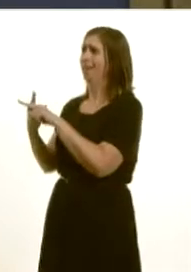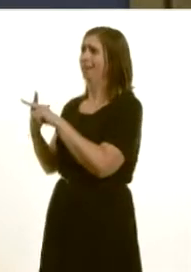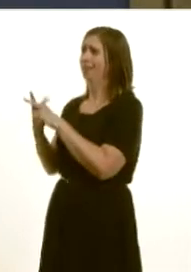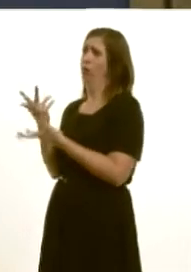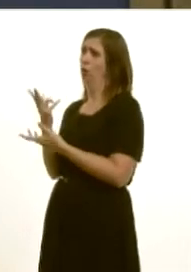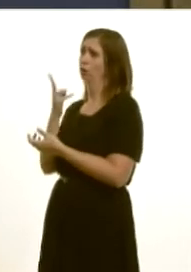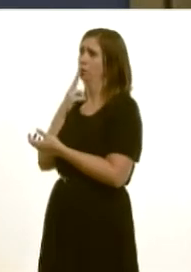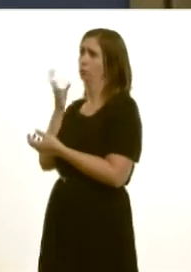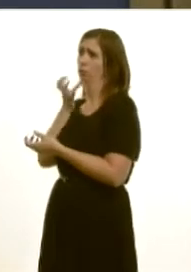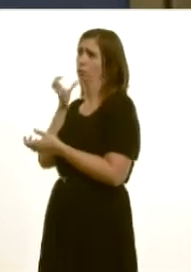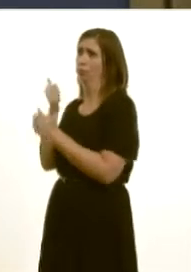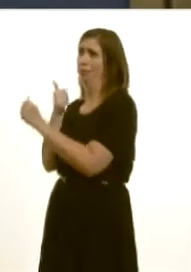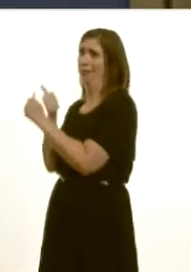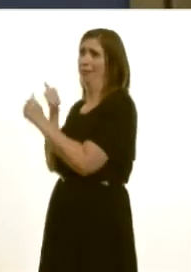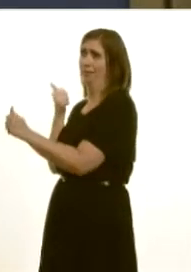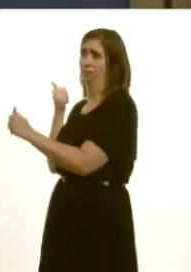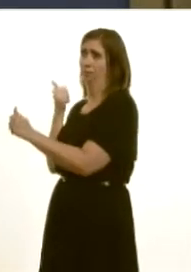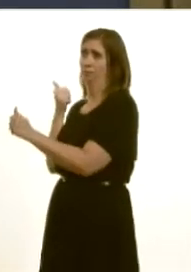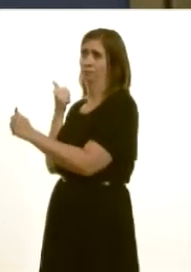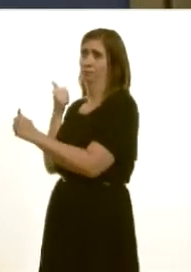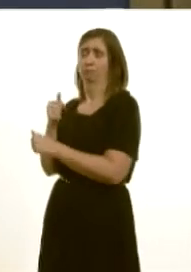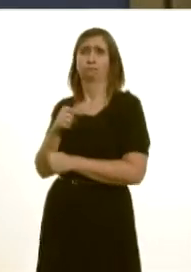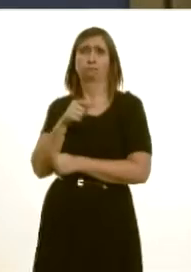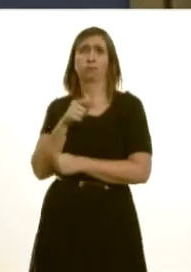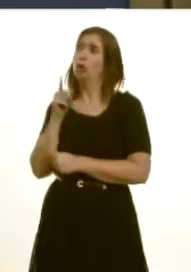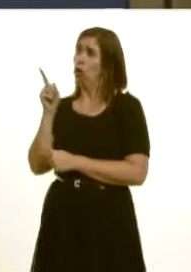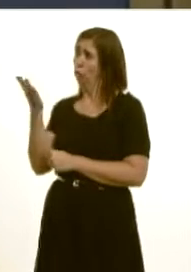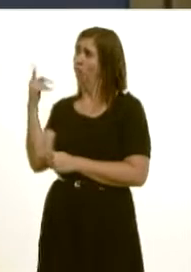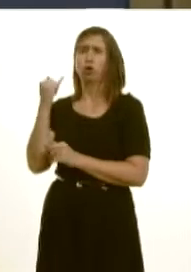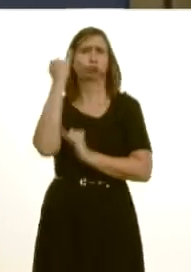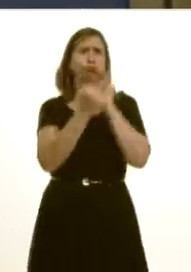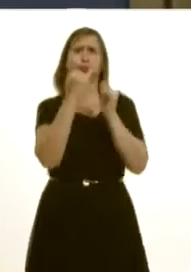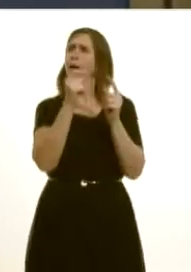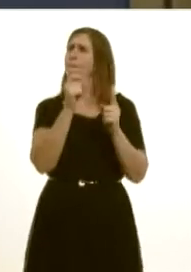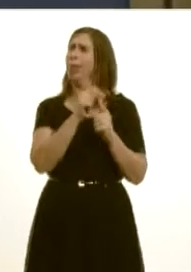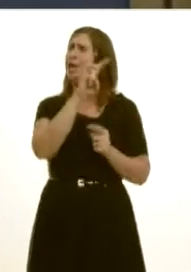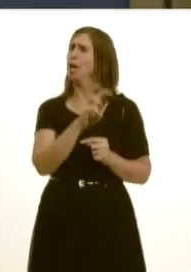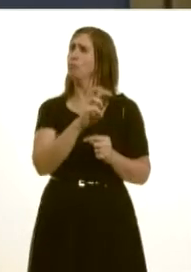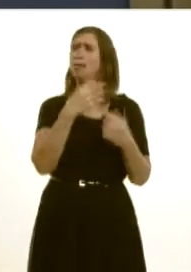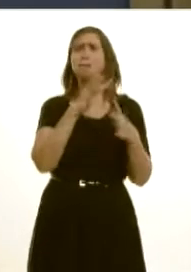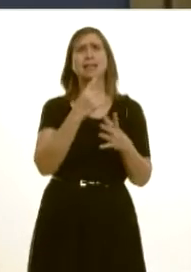bod yn feirniadol o gynnig Plaid Cymru i ariannu cynnydd yn y nifer o ddoctoriaid yn yr NHS